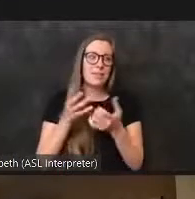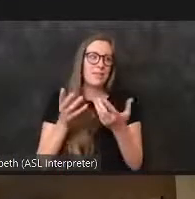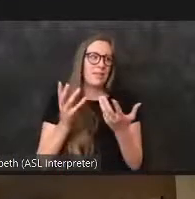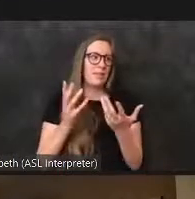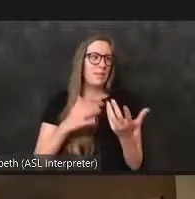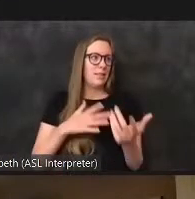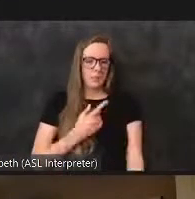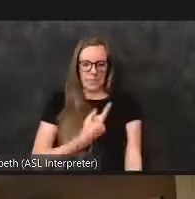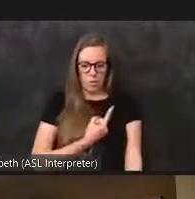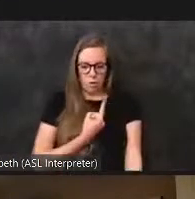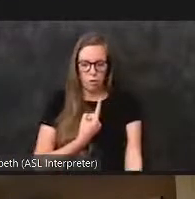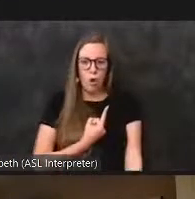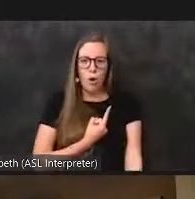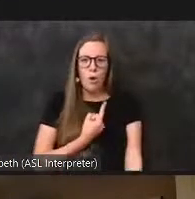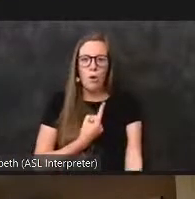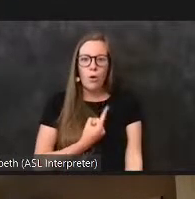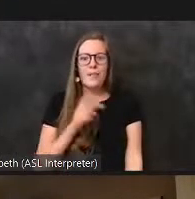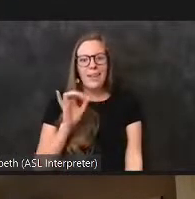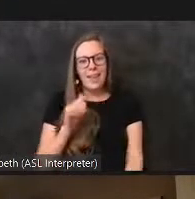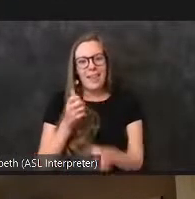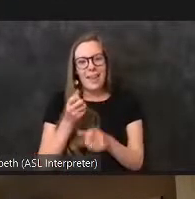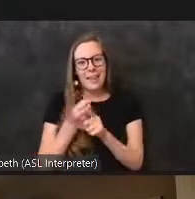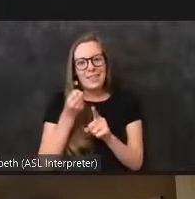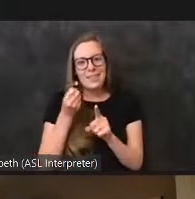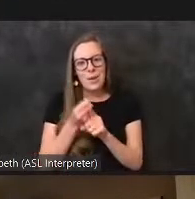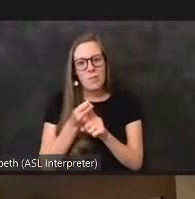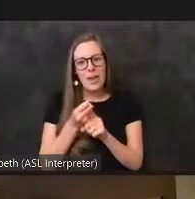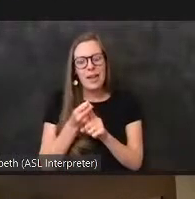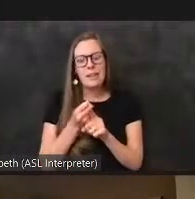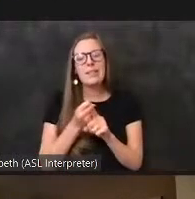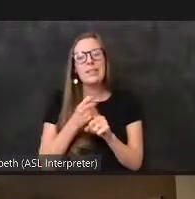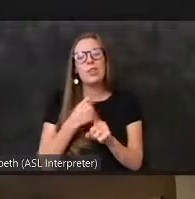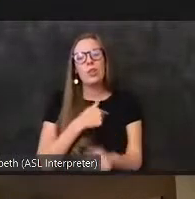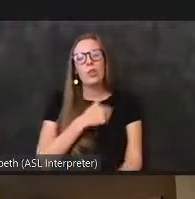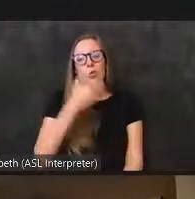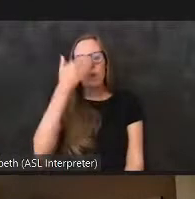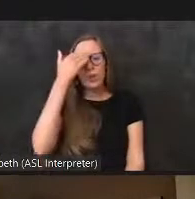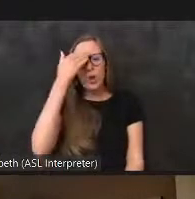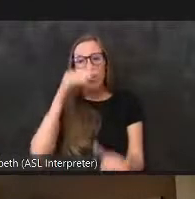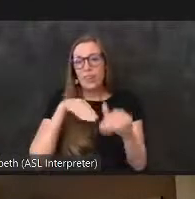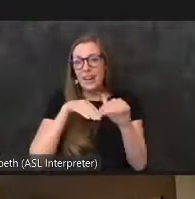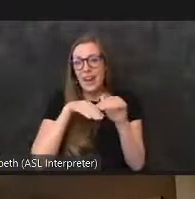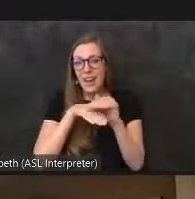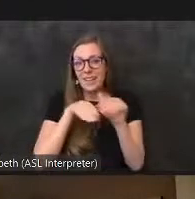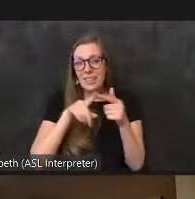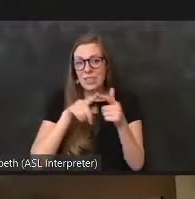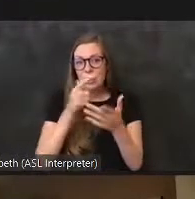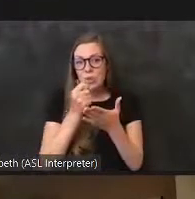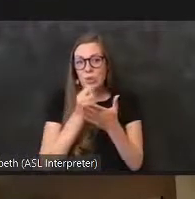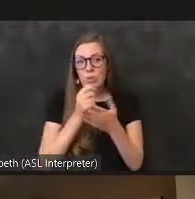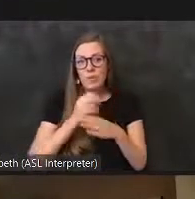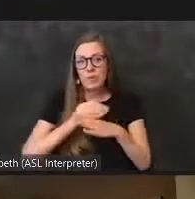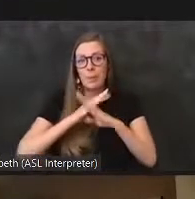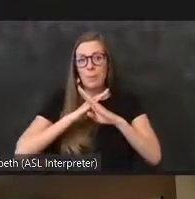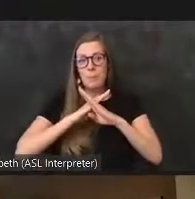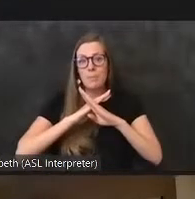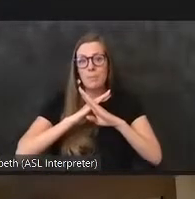Aislación. Y sabemos que esto tiene un impacto en esto. Sabemos que el acceso a tratamiento es imperativo.